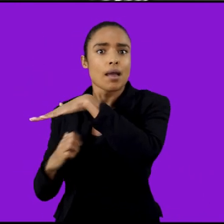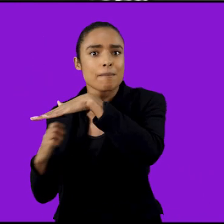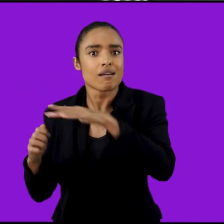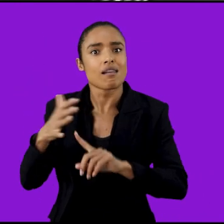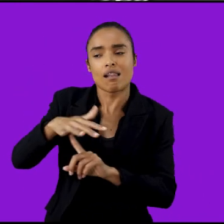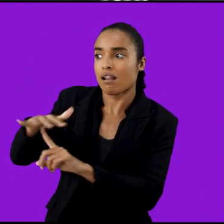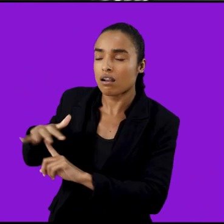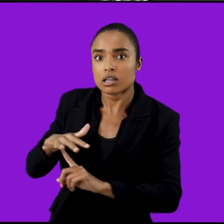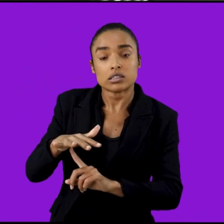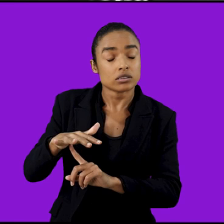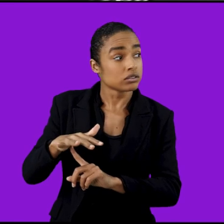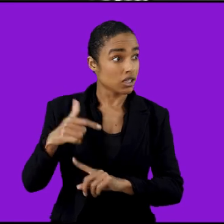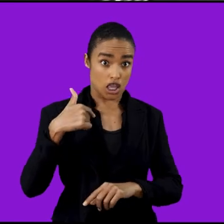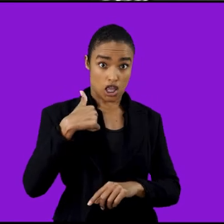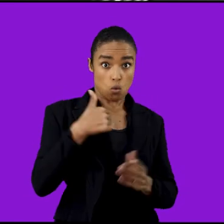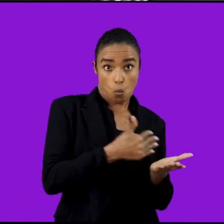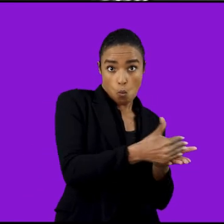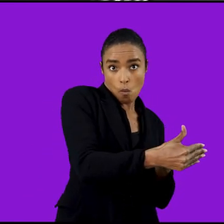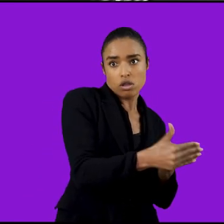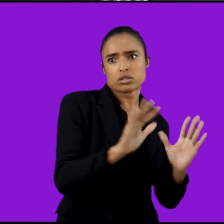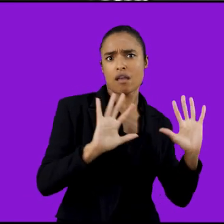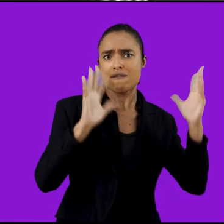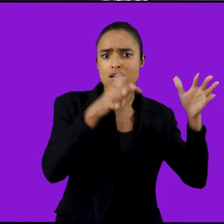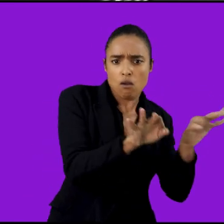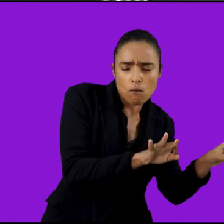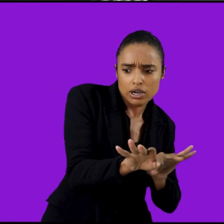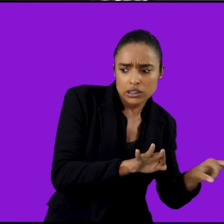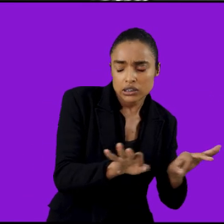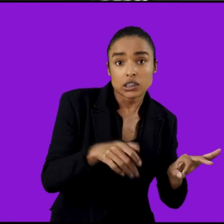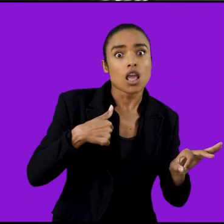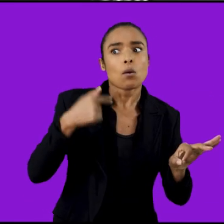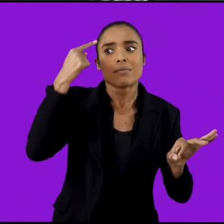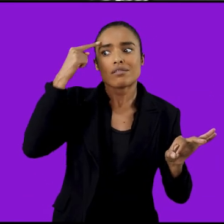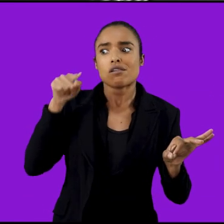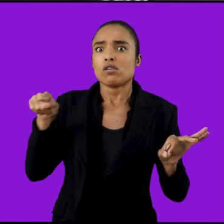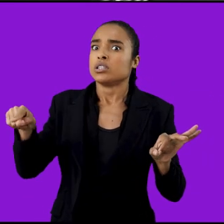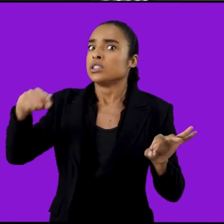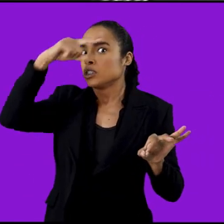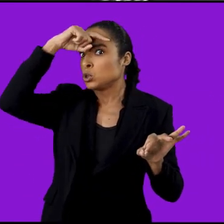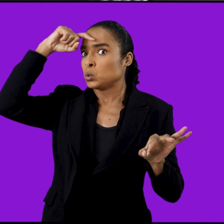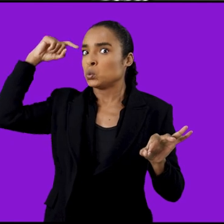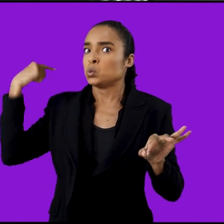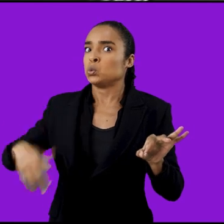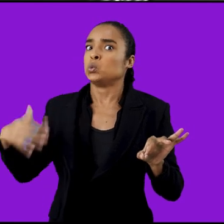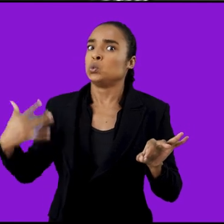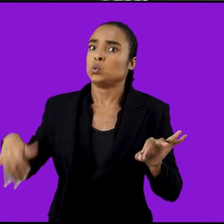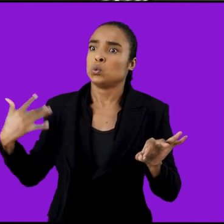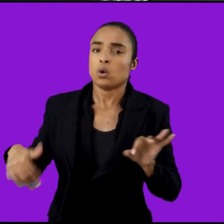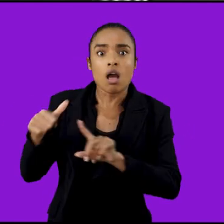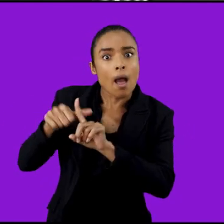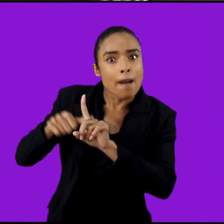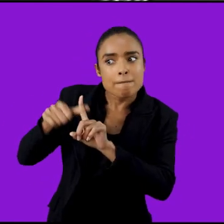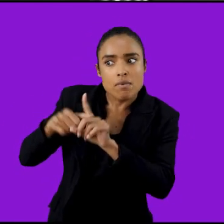com evento. Eu passei a fazer ideia do quanto você corria durante meses, anos pra levantar